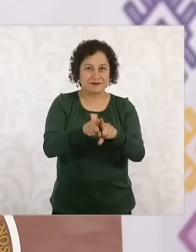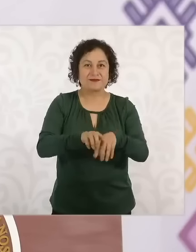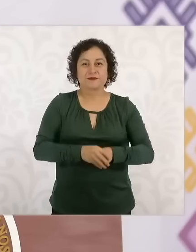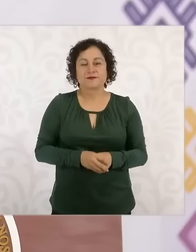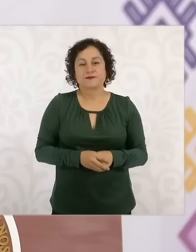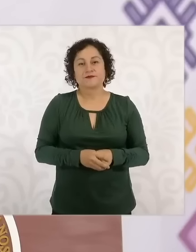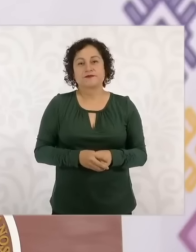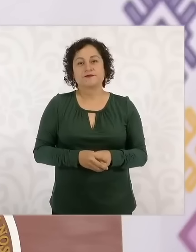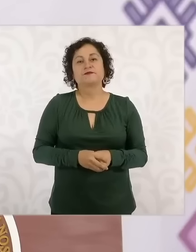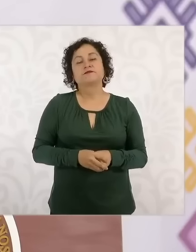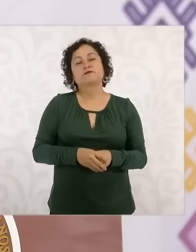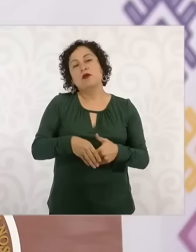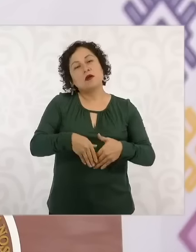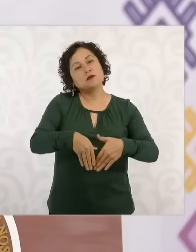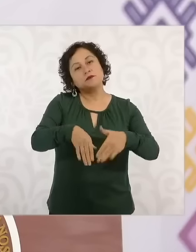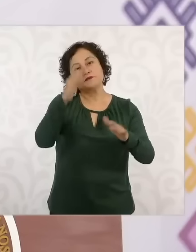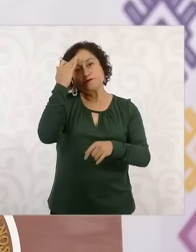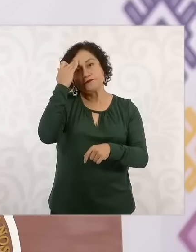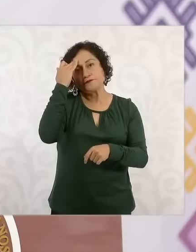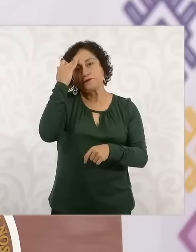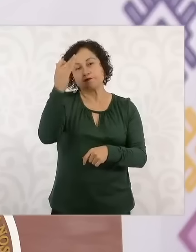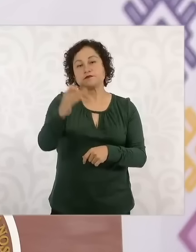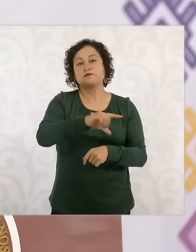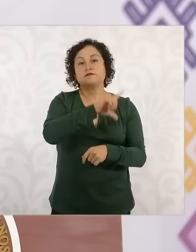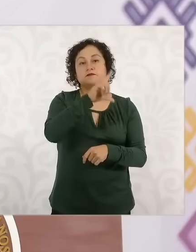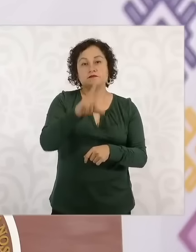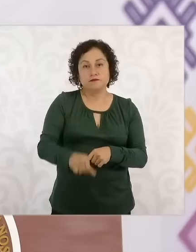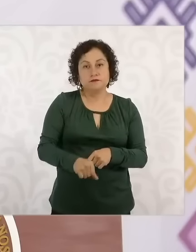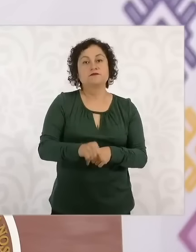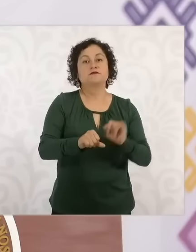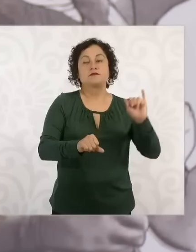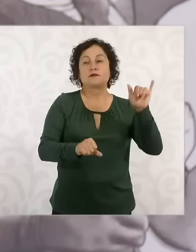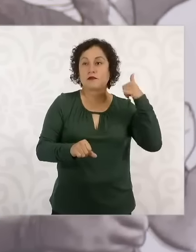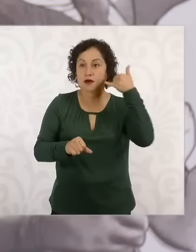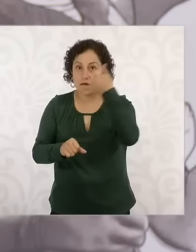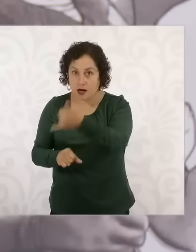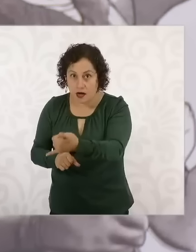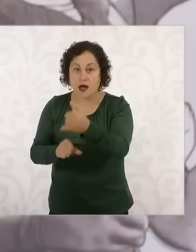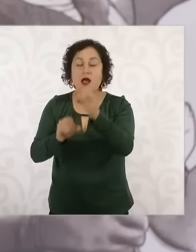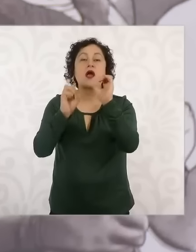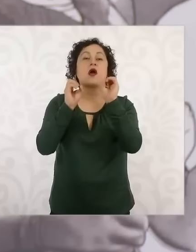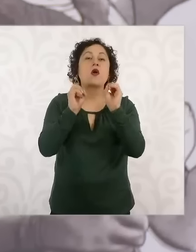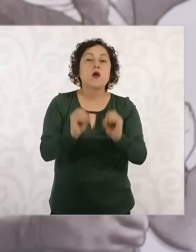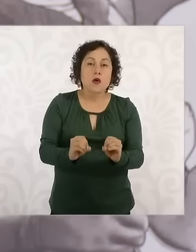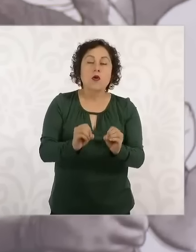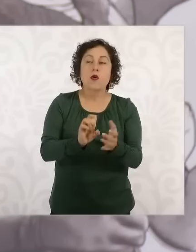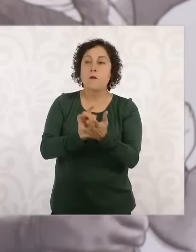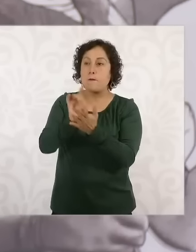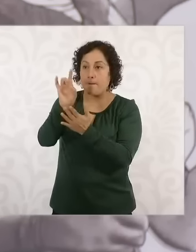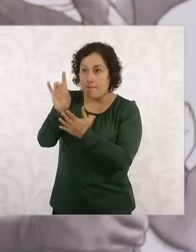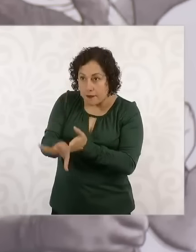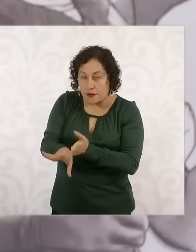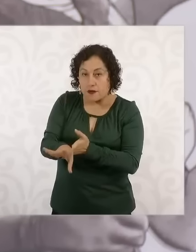una llamada o se les enviará un mensaje de texto para decirles su cita para recoger la credencial